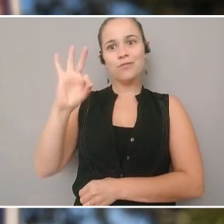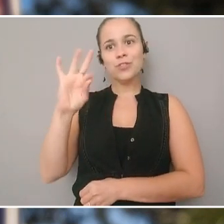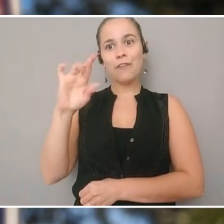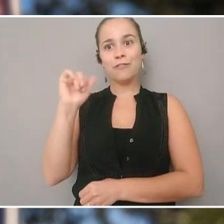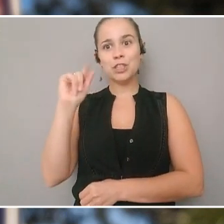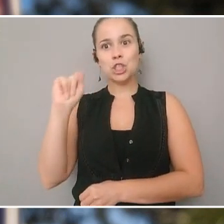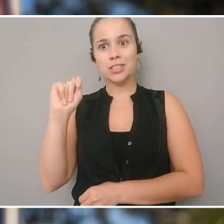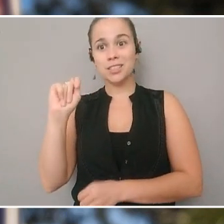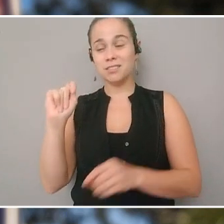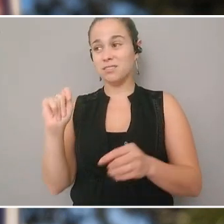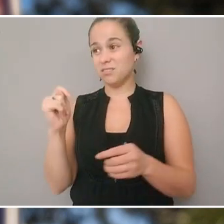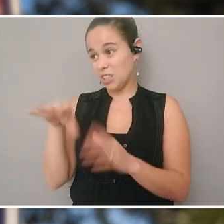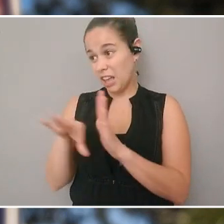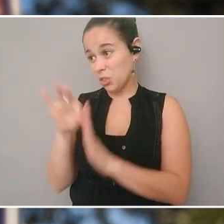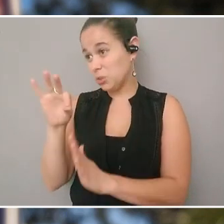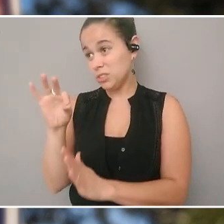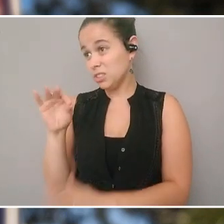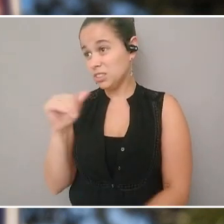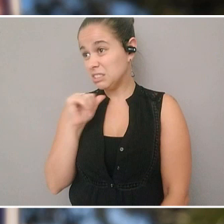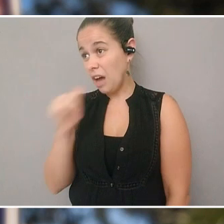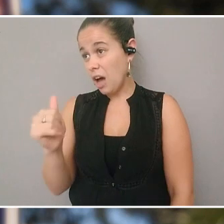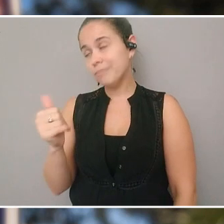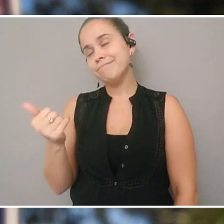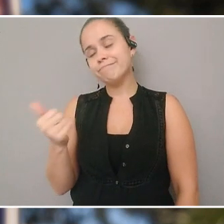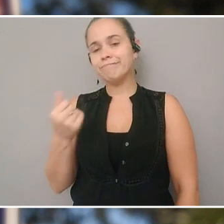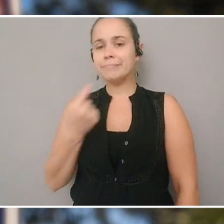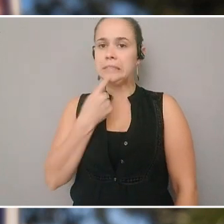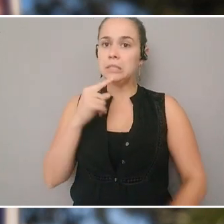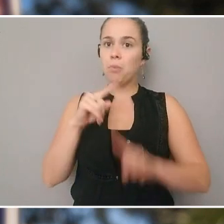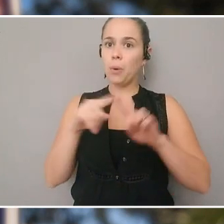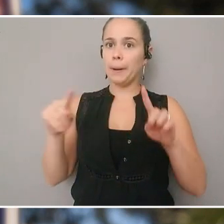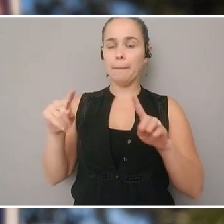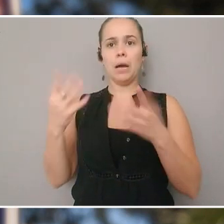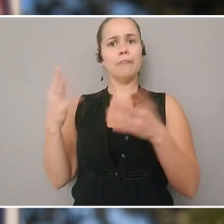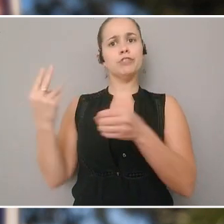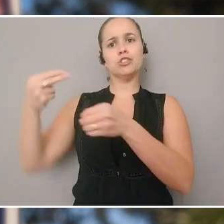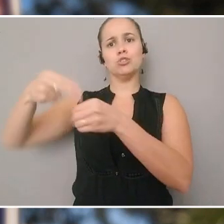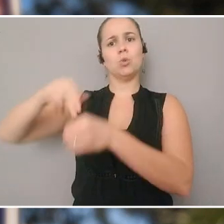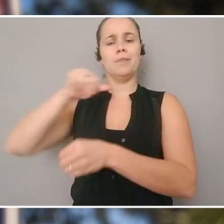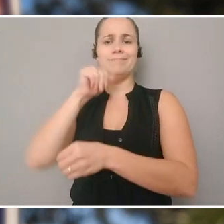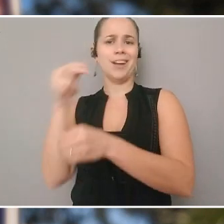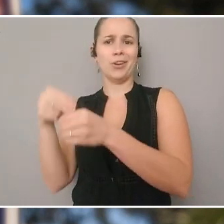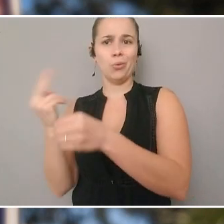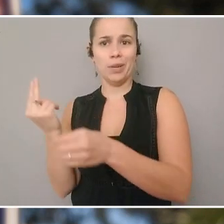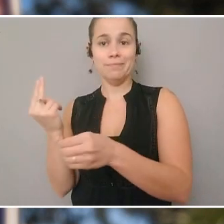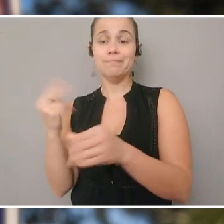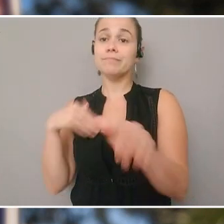decepcionó. Pero ya había llegado tan lejos y no me iva dar por vencida y fui